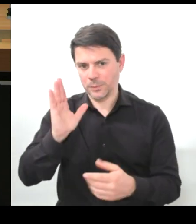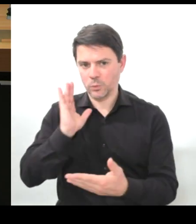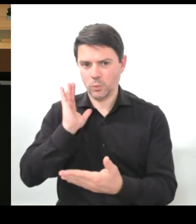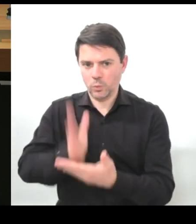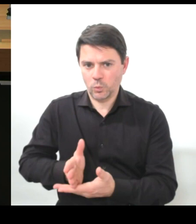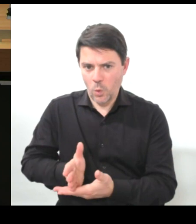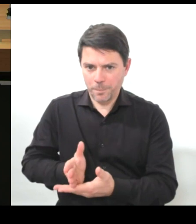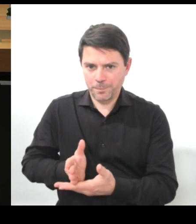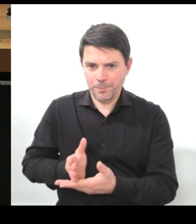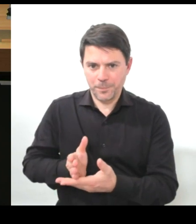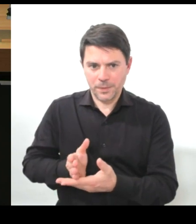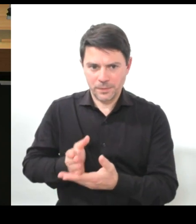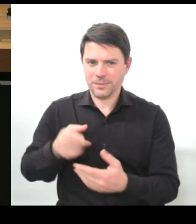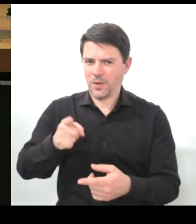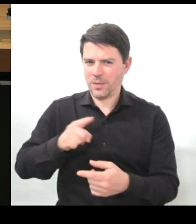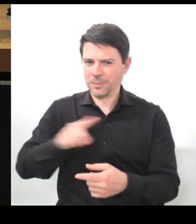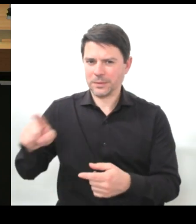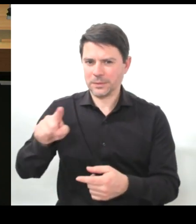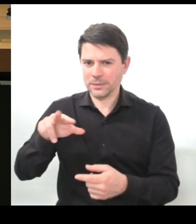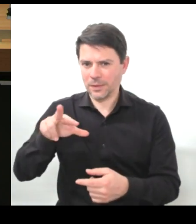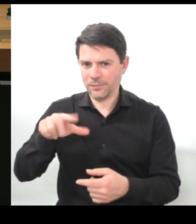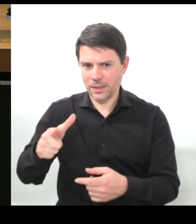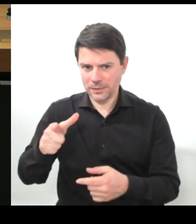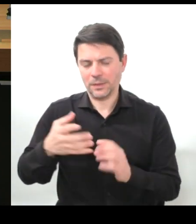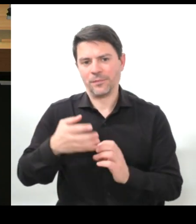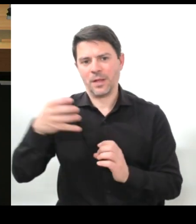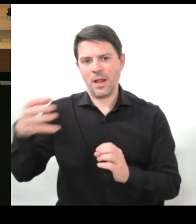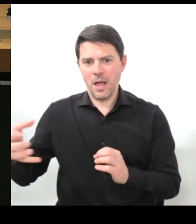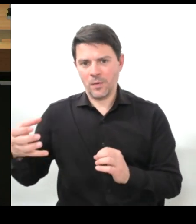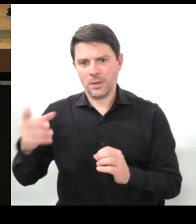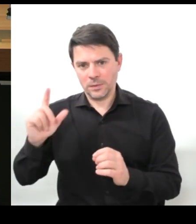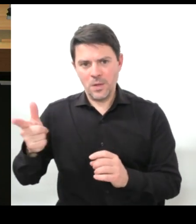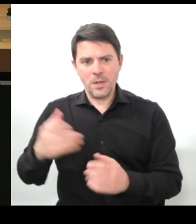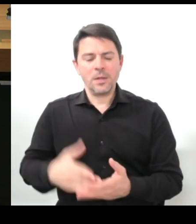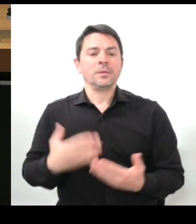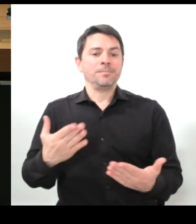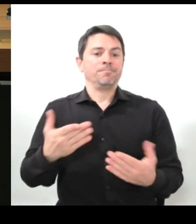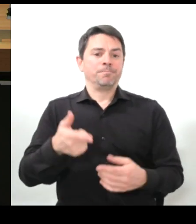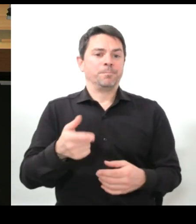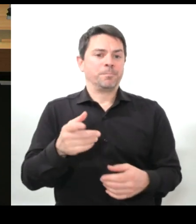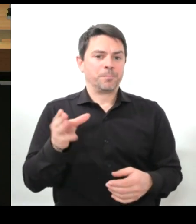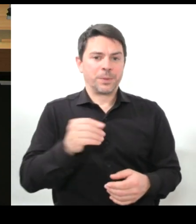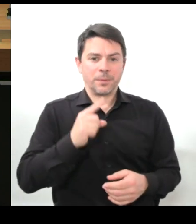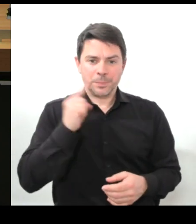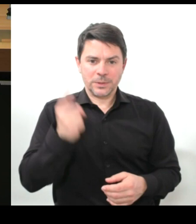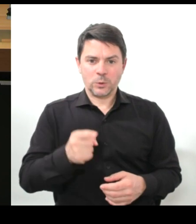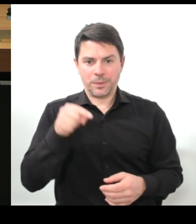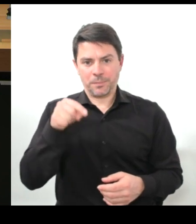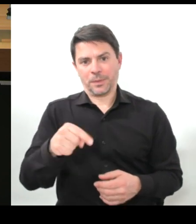Und auch insgesamt: Wenn wir uns die Lage bei den landeseigenen angucken, darüber haben wir heute auch schon teilweise